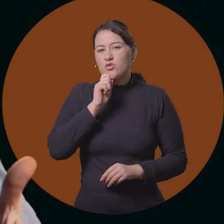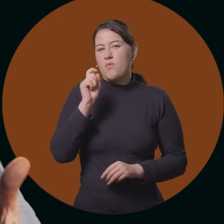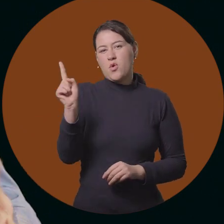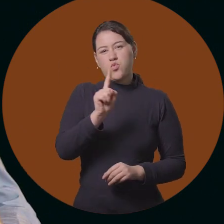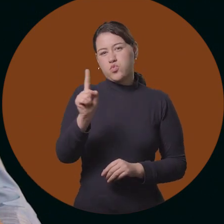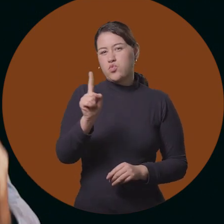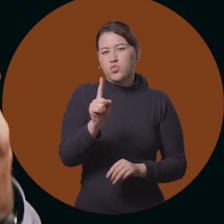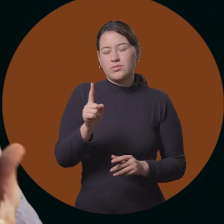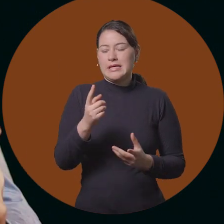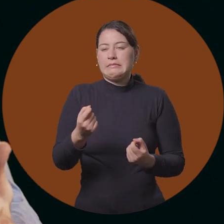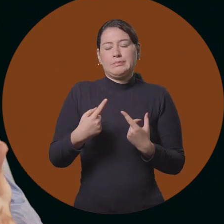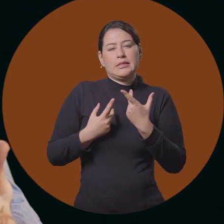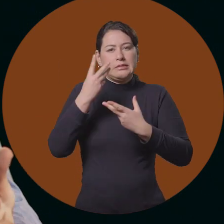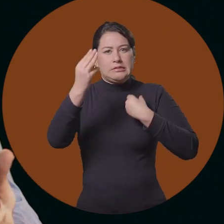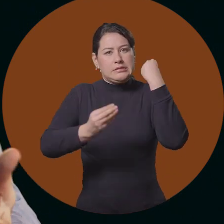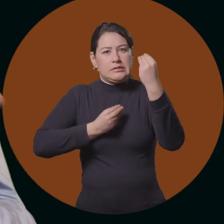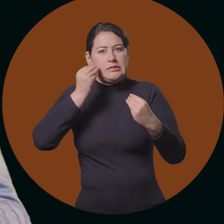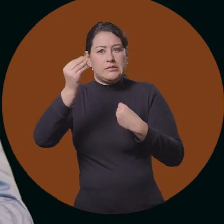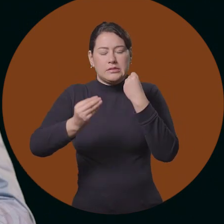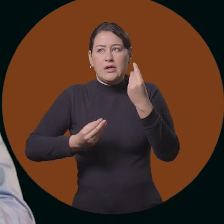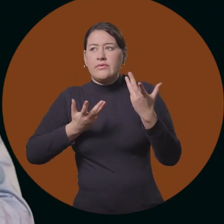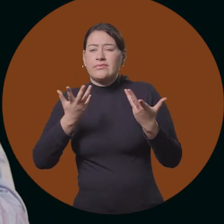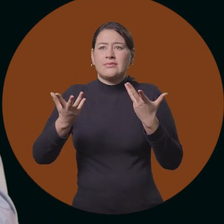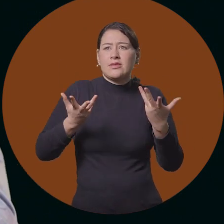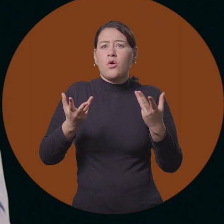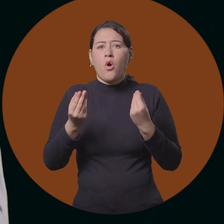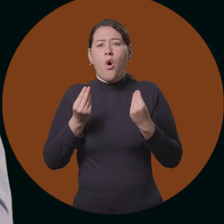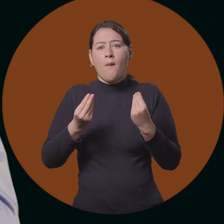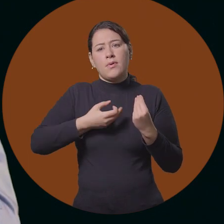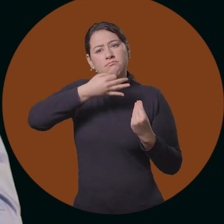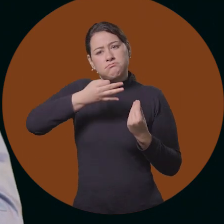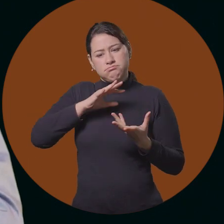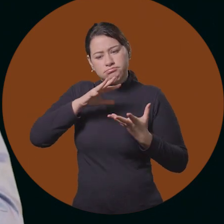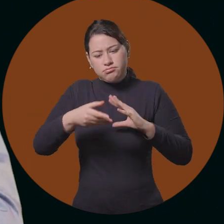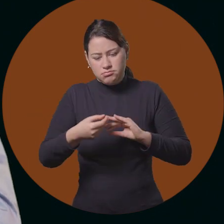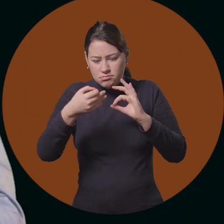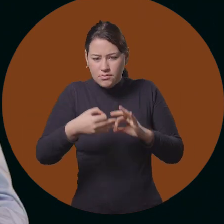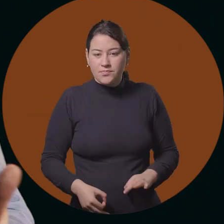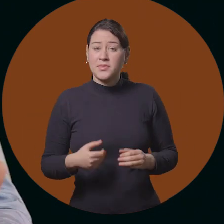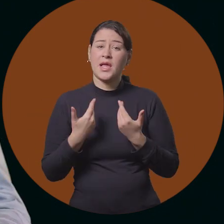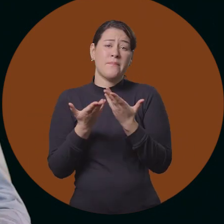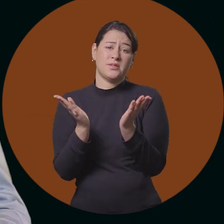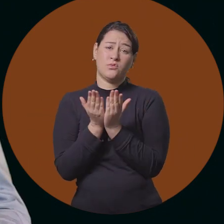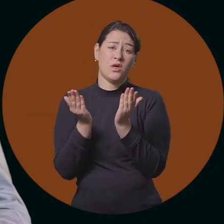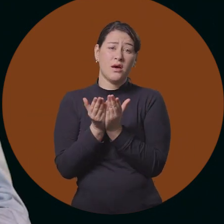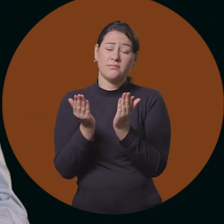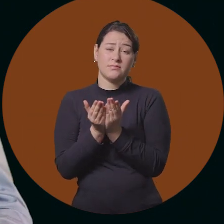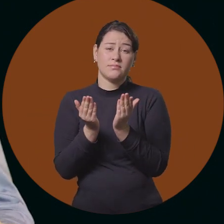y me empecé a preocupar de cómo hacía presentaciones. Y empecé a estudiar, empecé a leer.